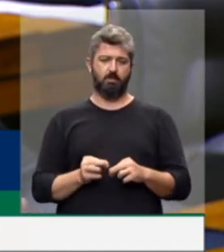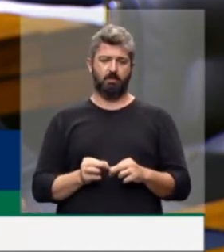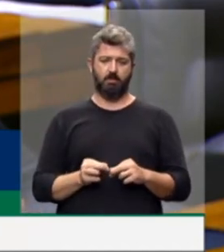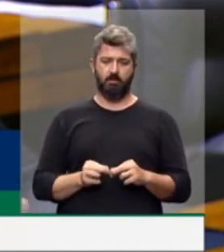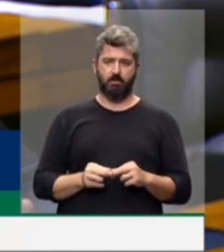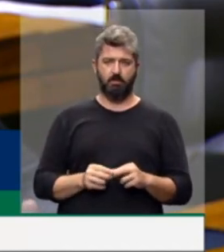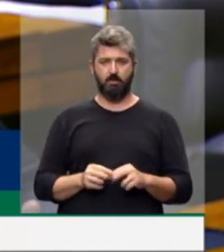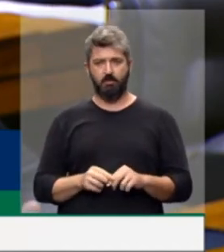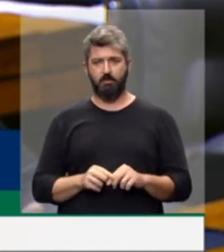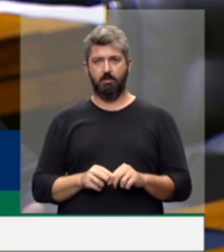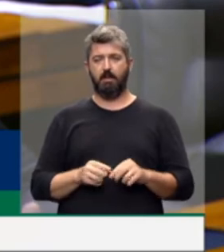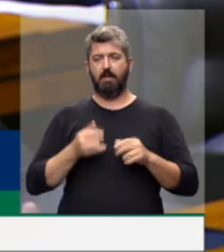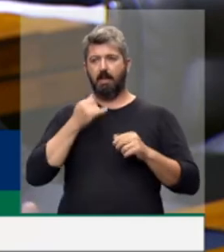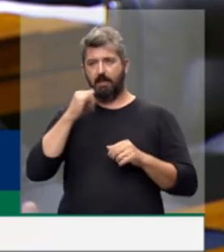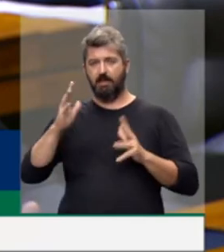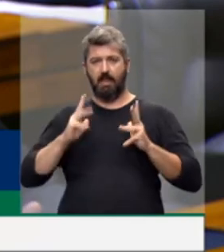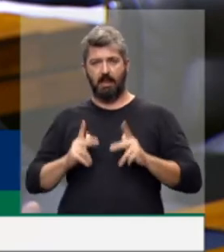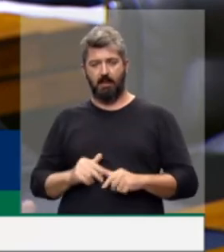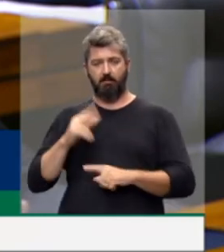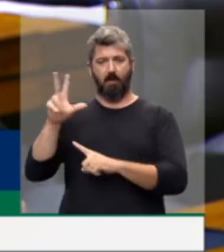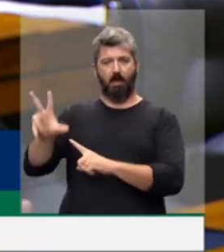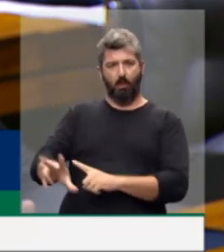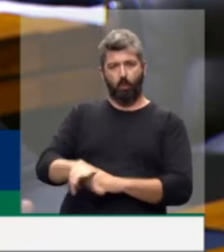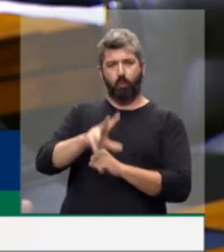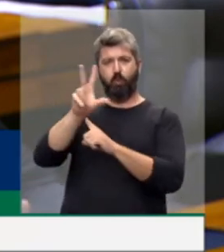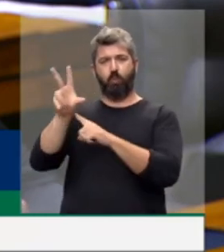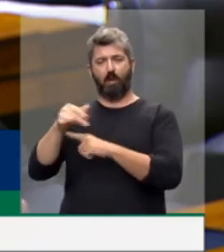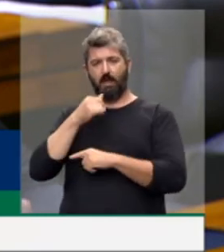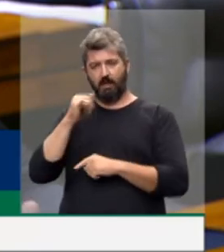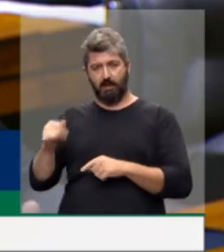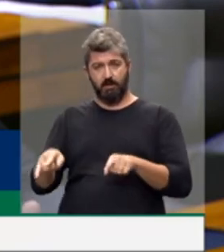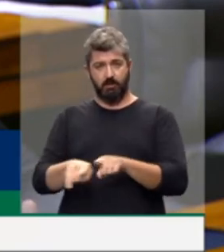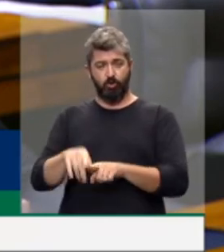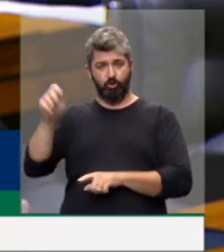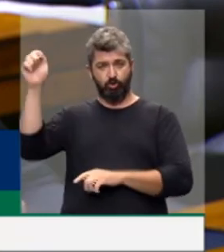INCLUSIVE, FALEI COM ELE AQUI AGORA ESSE TEMA É MUITO VALIOSO, MUITO VALIOSO, DE